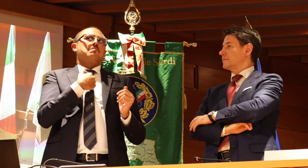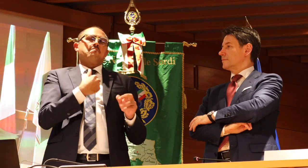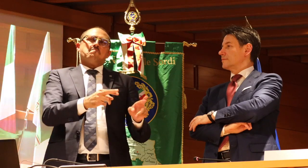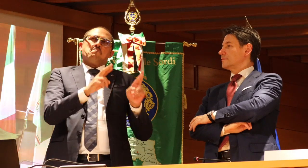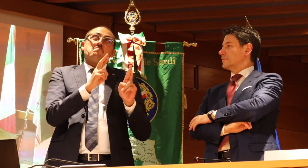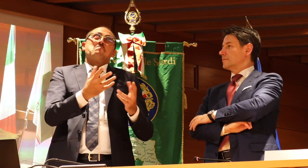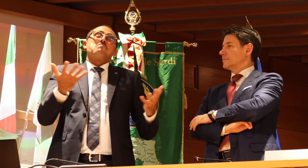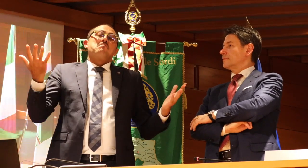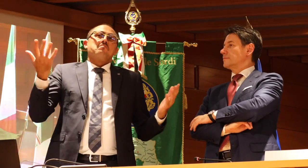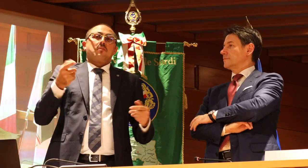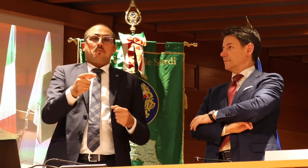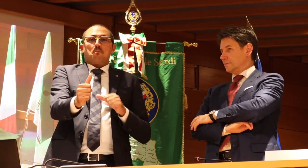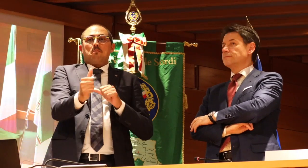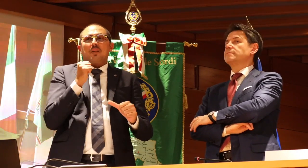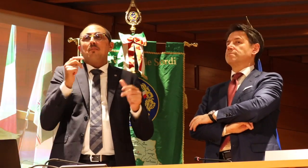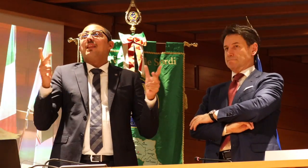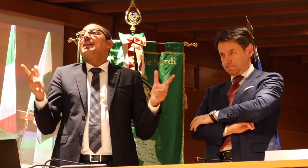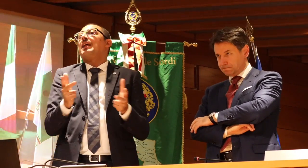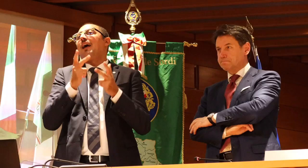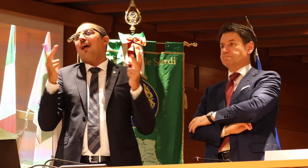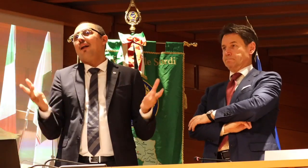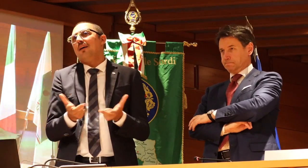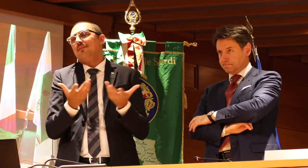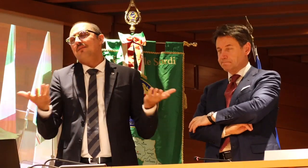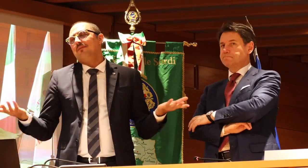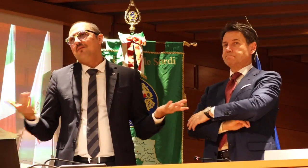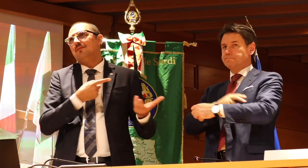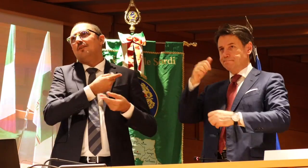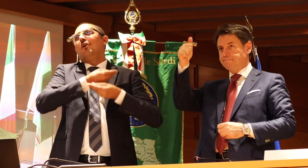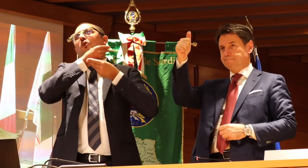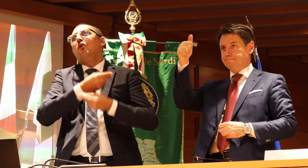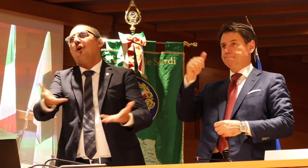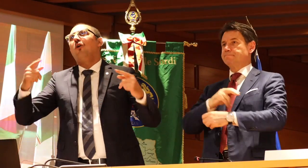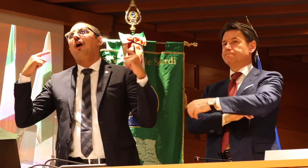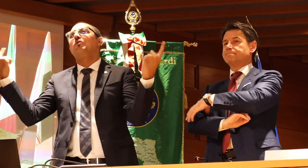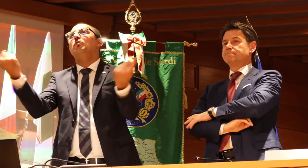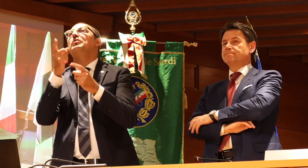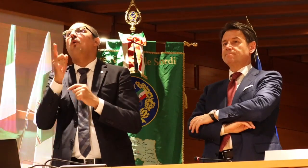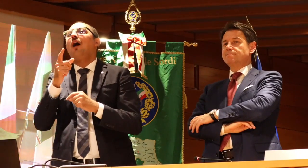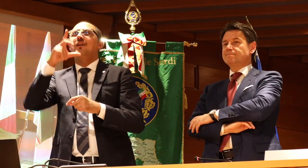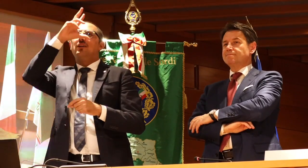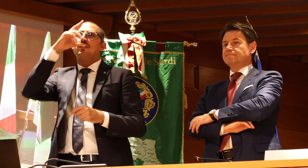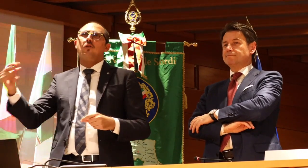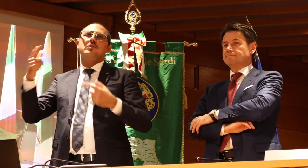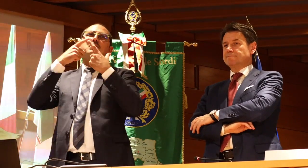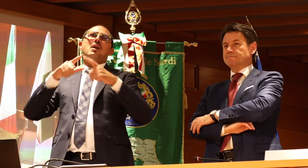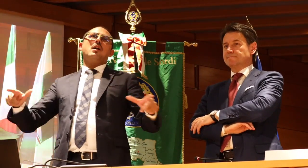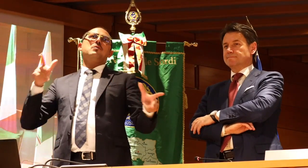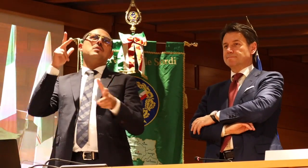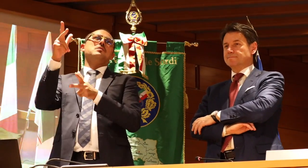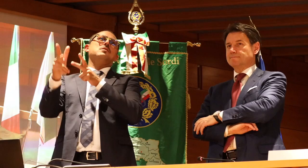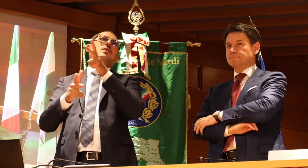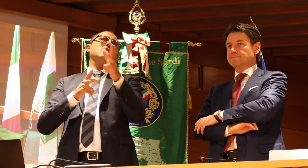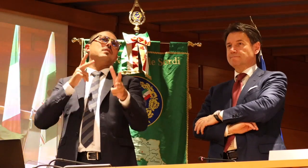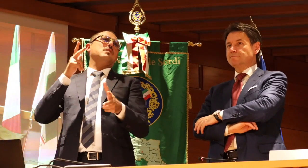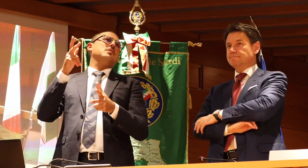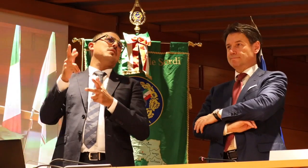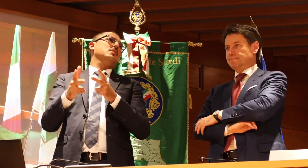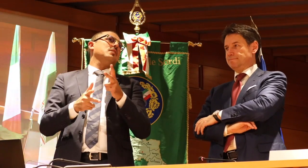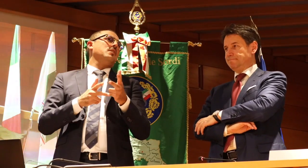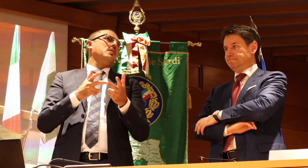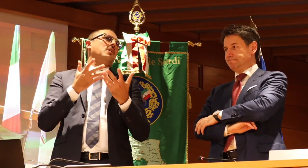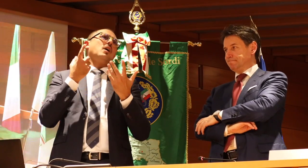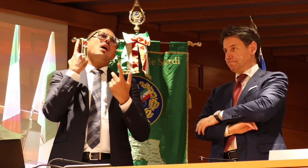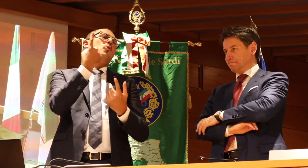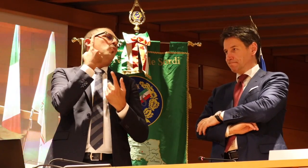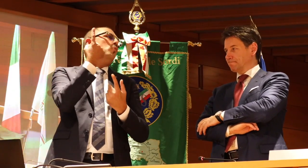E spero che prima di Natale ci porti questo regalo, il riconoscimento della LIS,